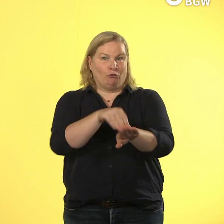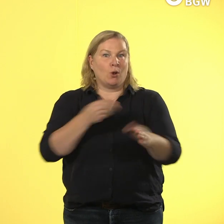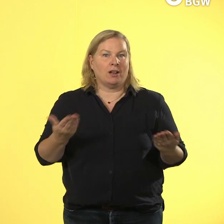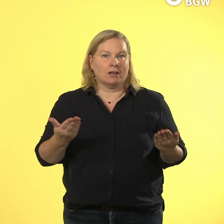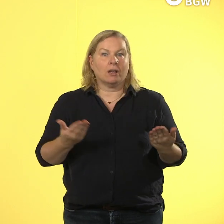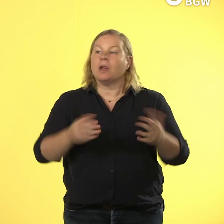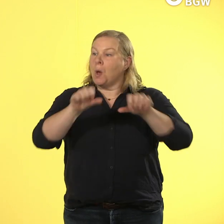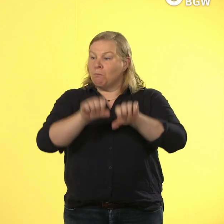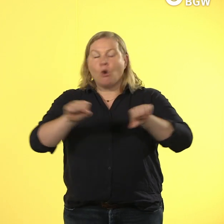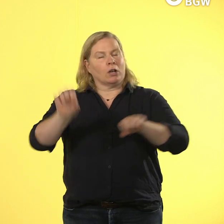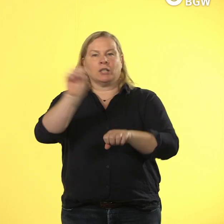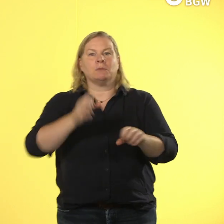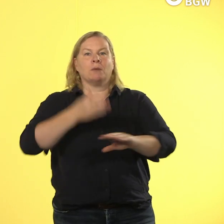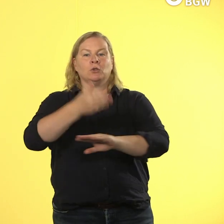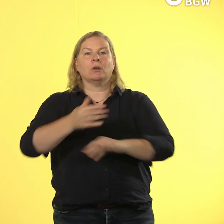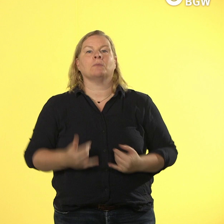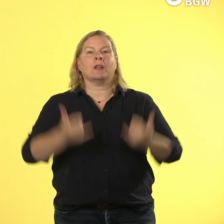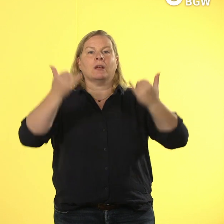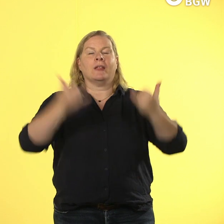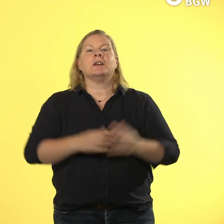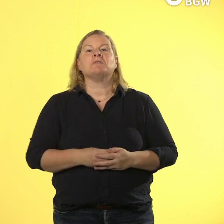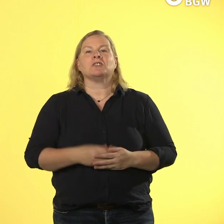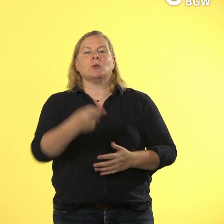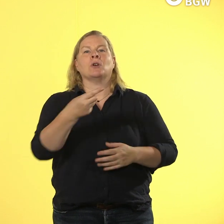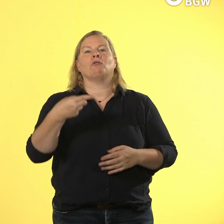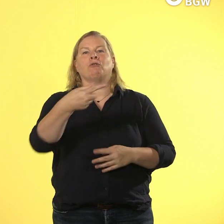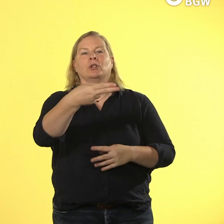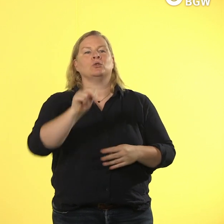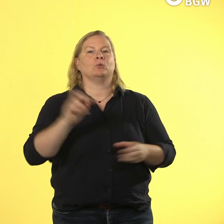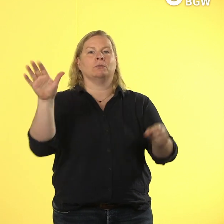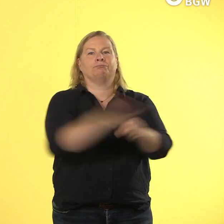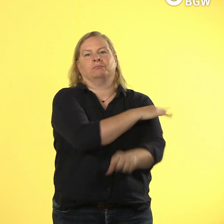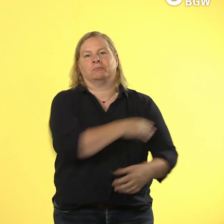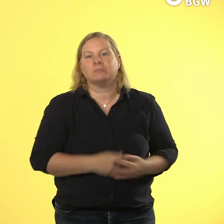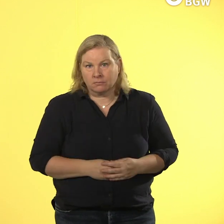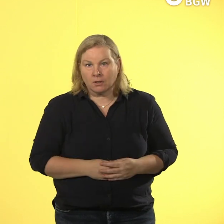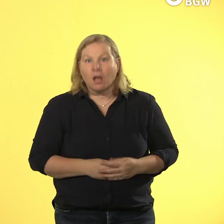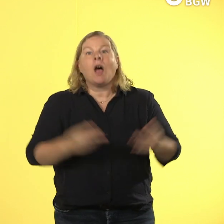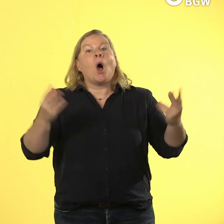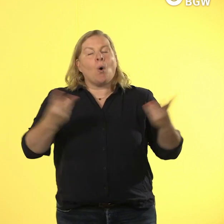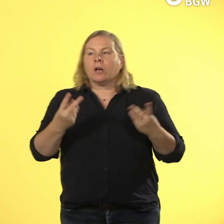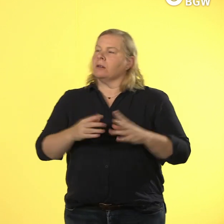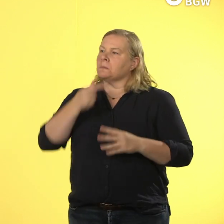oder Sie sagen: "Ich gucke, wo hilft mir das." Sie können auch bei dem, was wir jetzt machen. sich so hinsetzen und sagen: